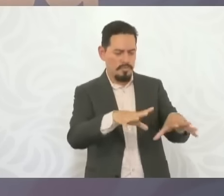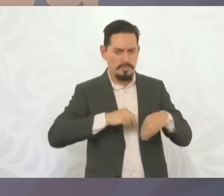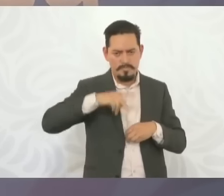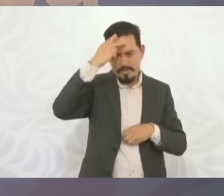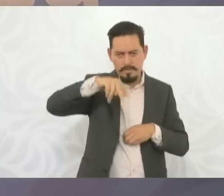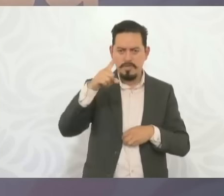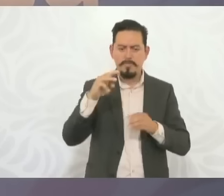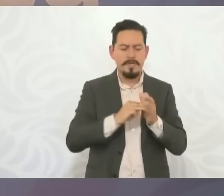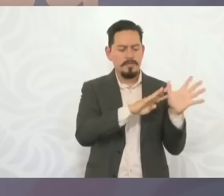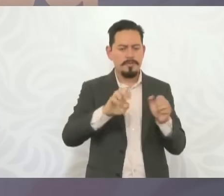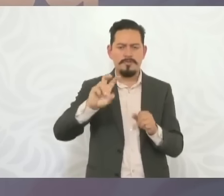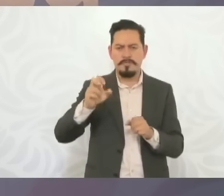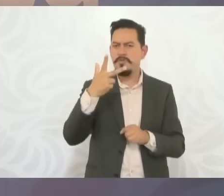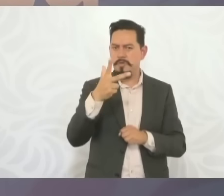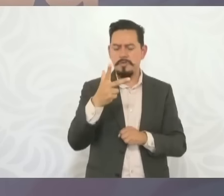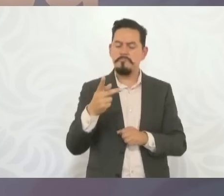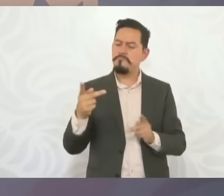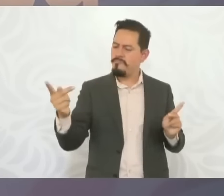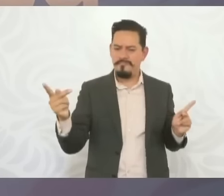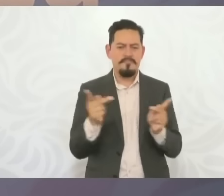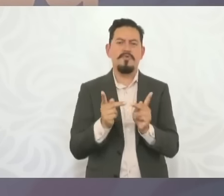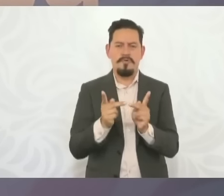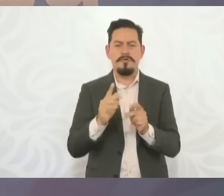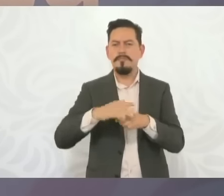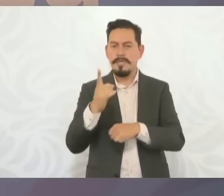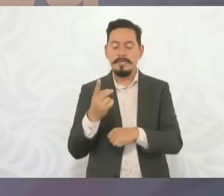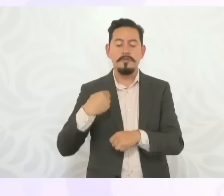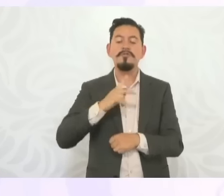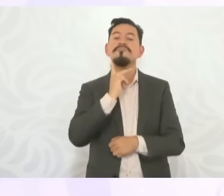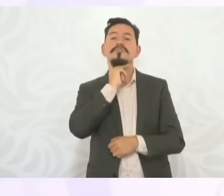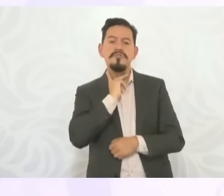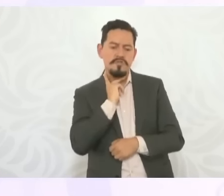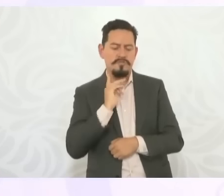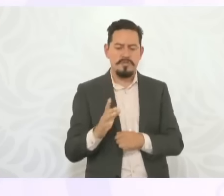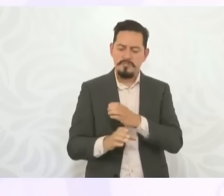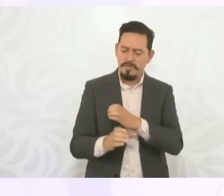más sentido que nunca, porque el petróleo y los recursos que genera han vuelto a ser del